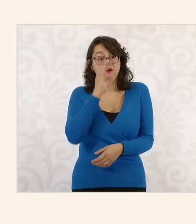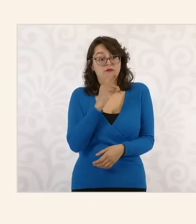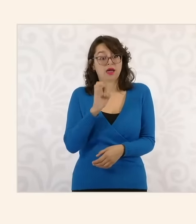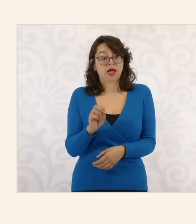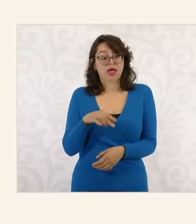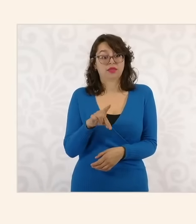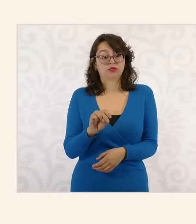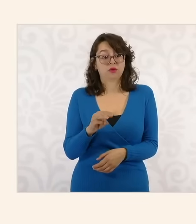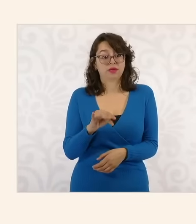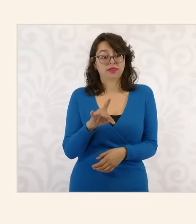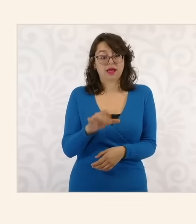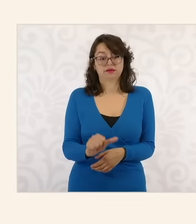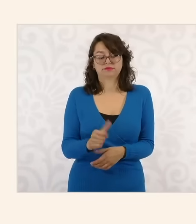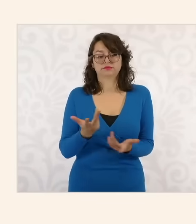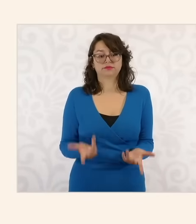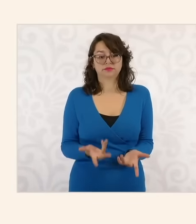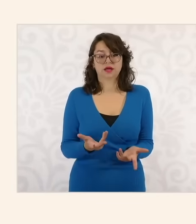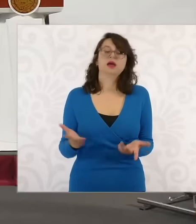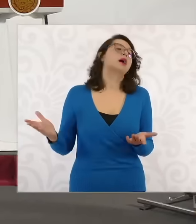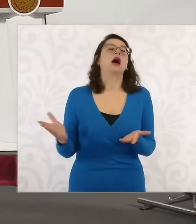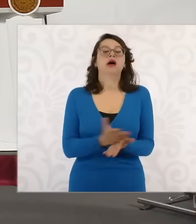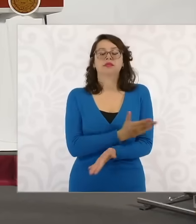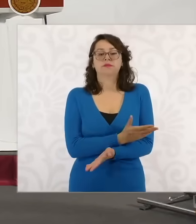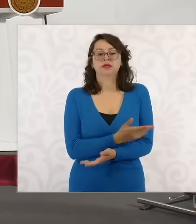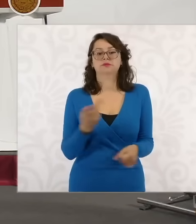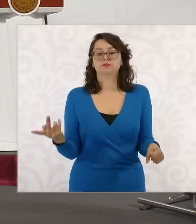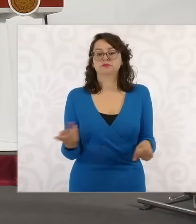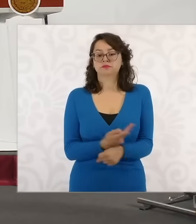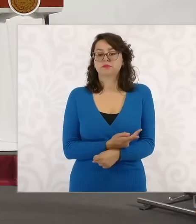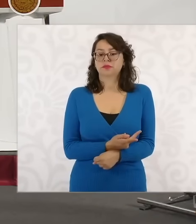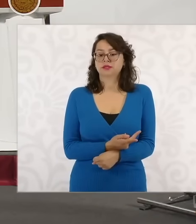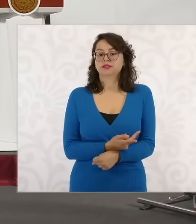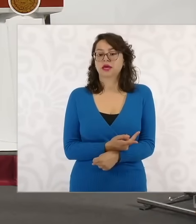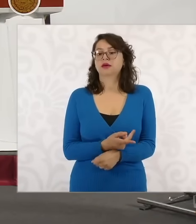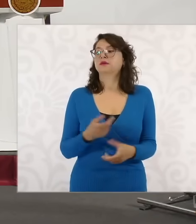oncológicos. Además, aunque tienen un porcentaje menor de incumplimiento que estas, les queremos